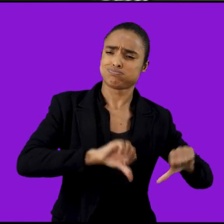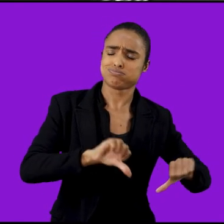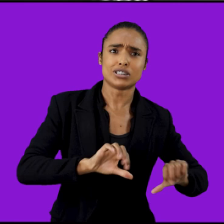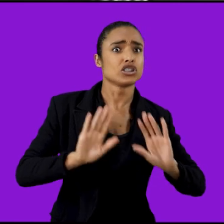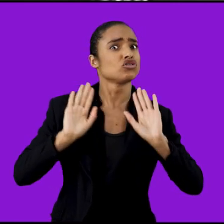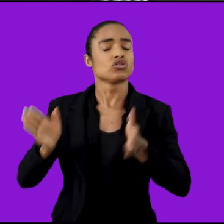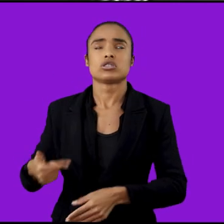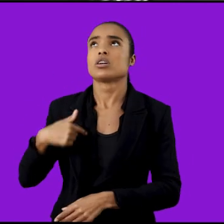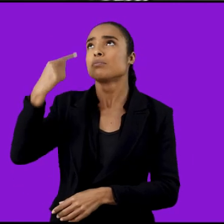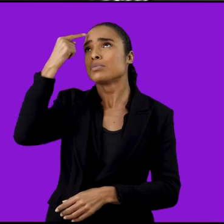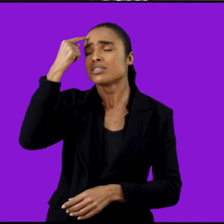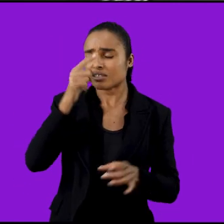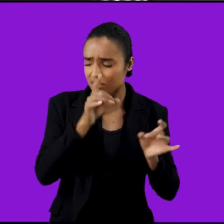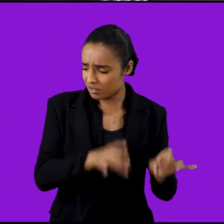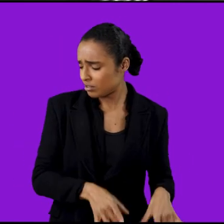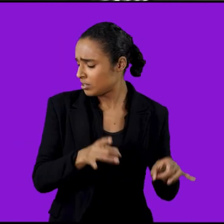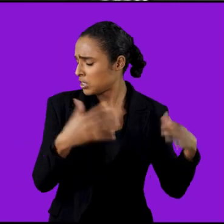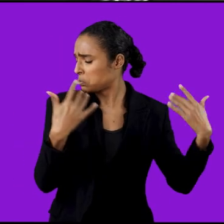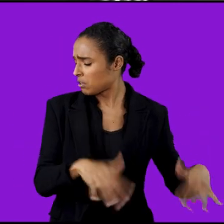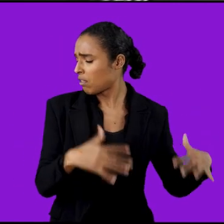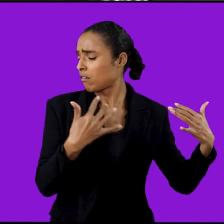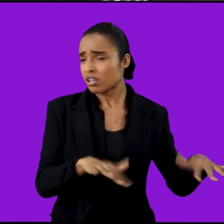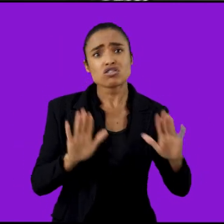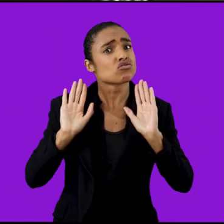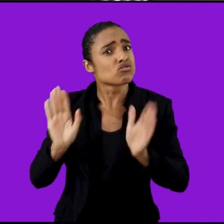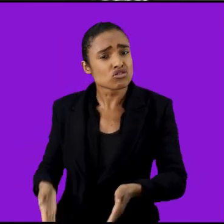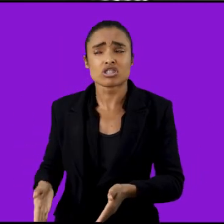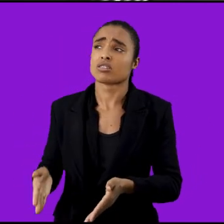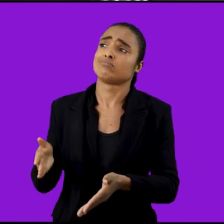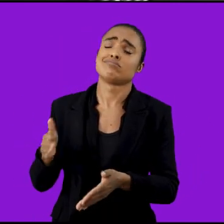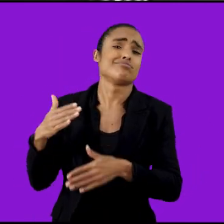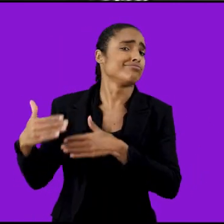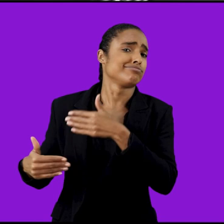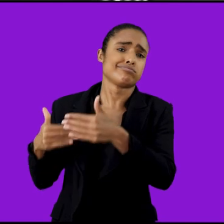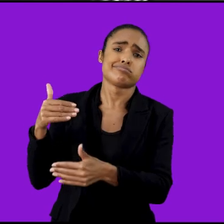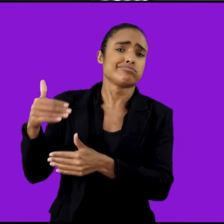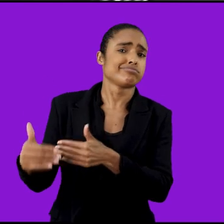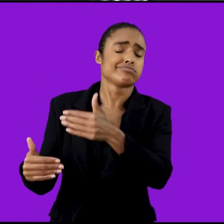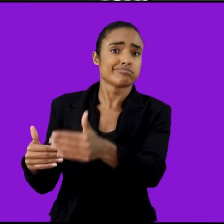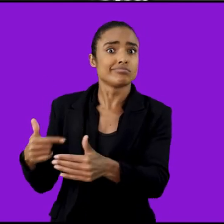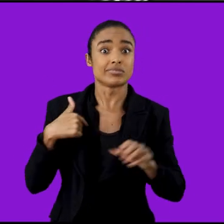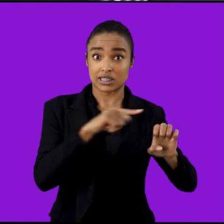já pensei em desistir muitas vezes, já passei por muitos processos, então, quando eu falo